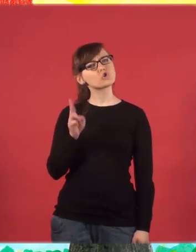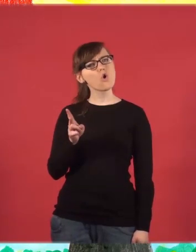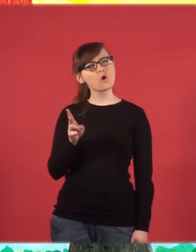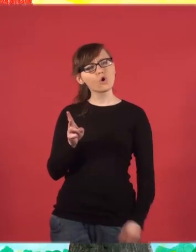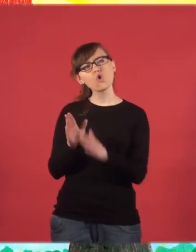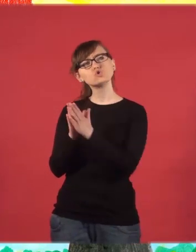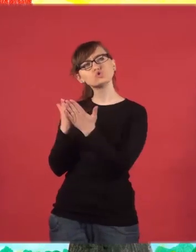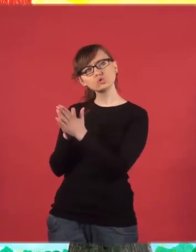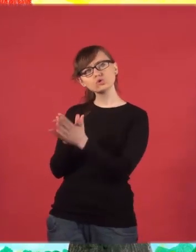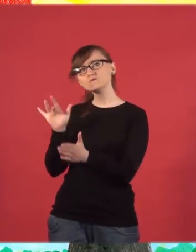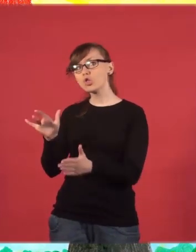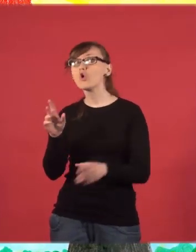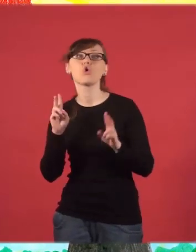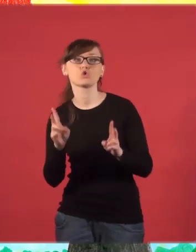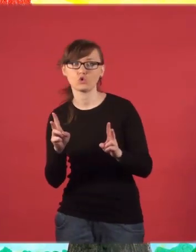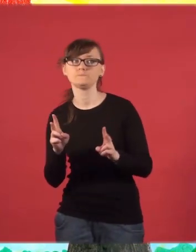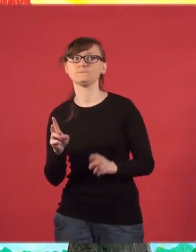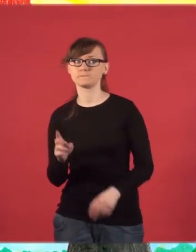Bohaterowie: